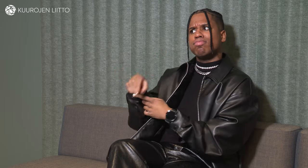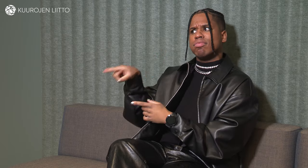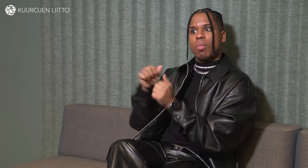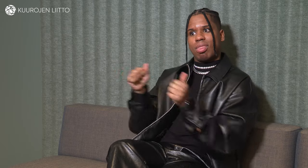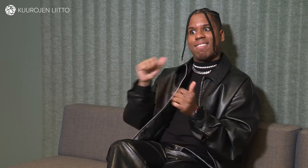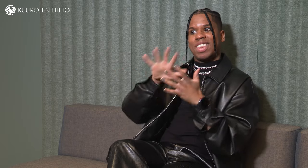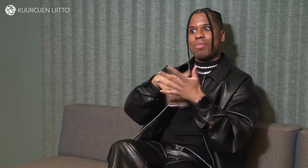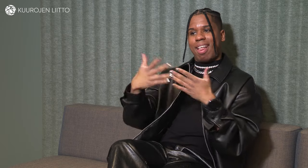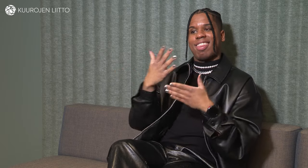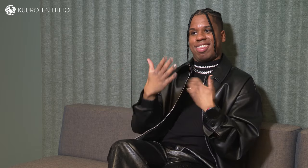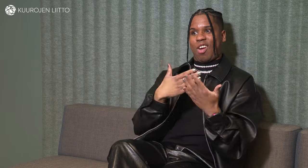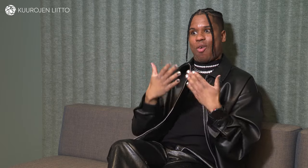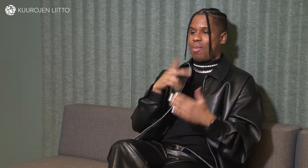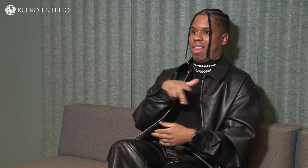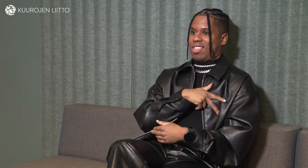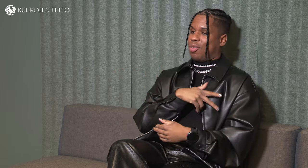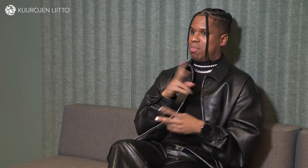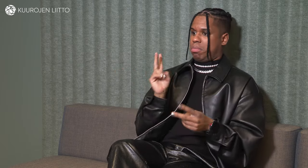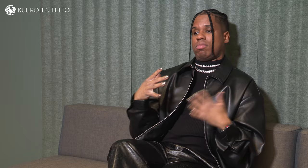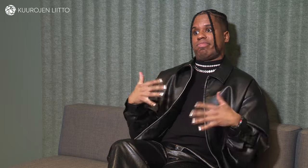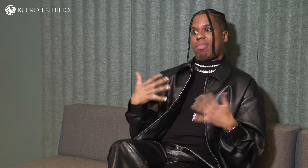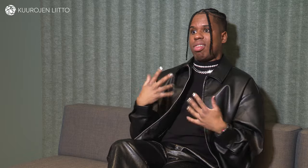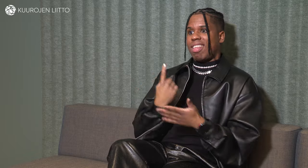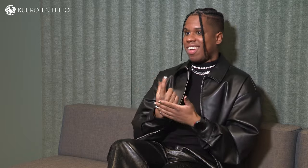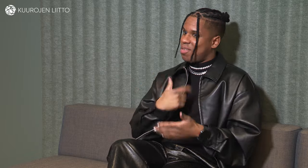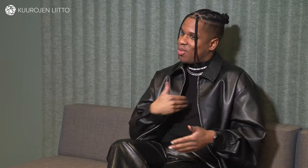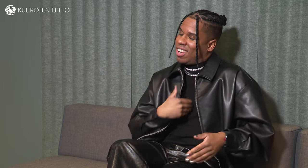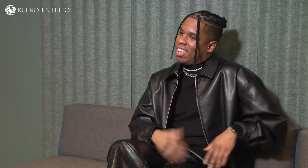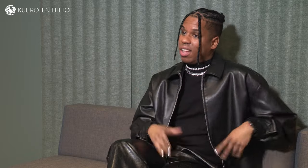mutta itselleni tämä Vuoden viittomakieli- teko -palkinto on kaikista tärkein.